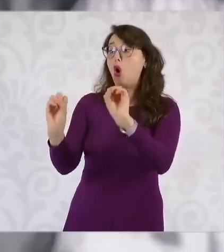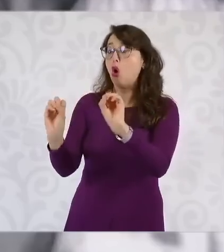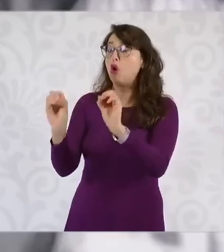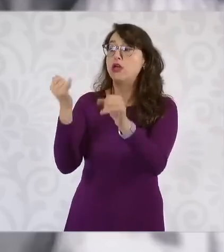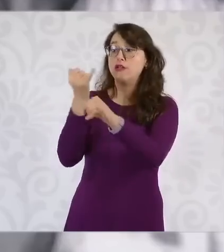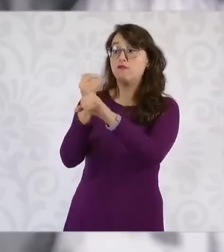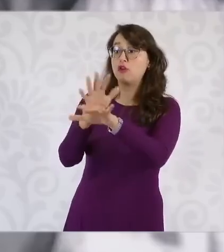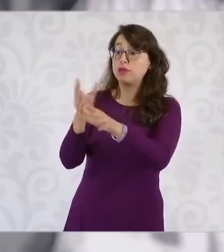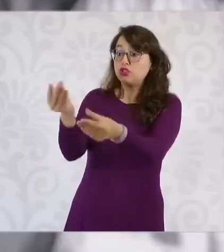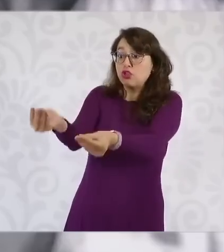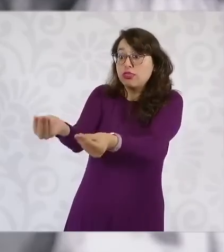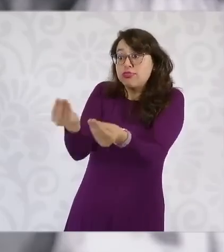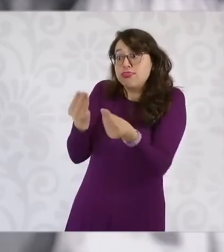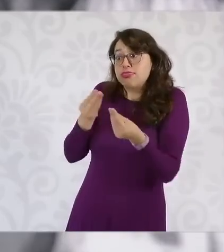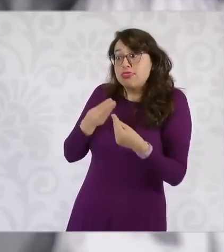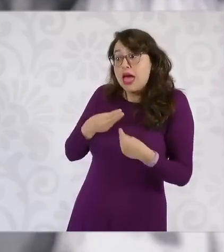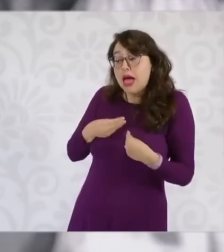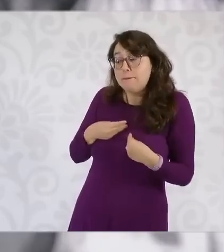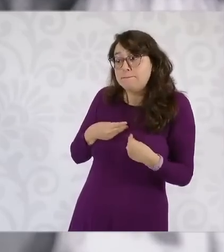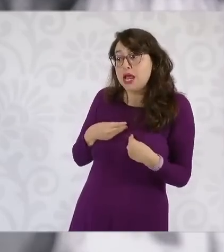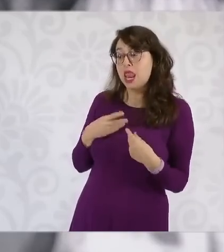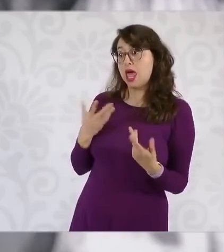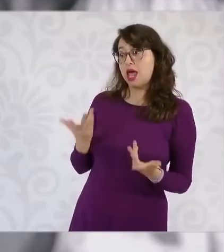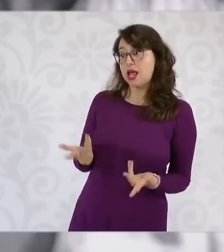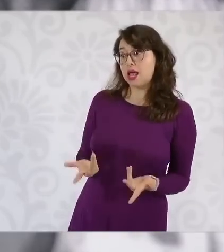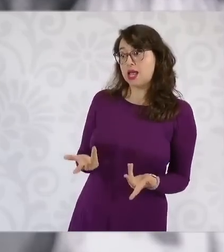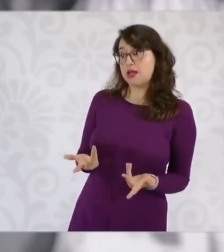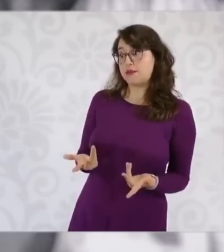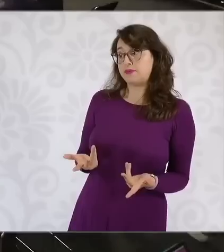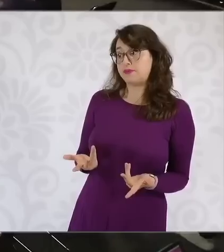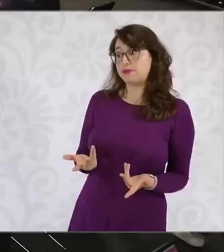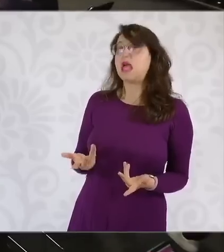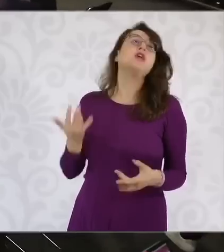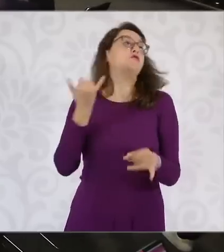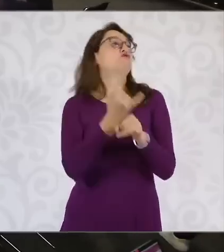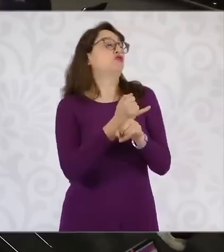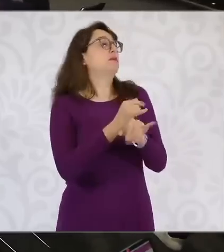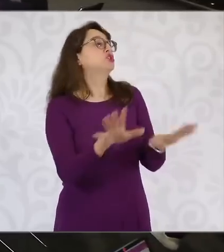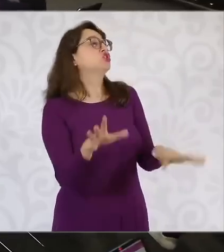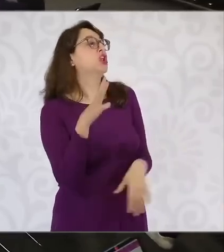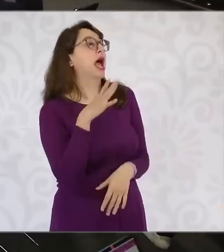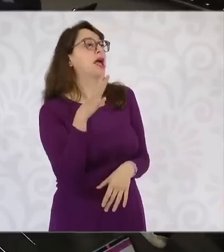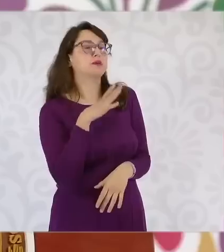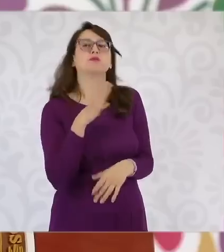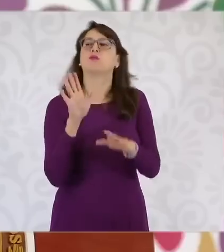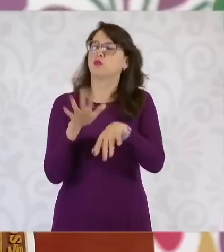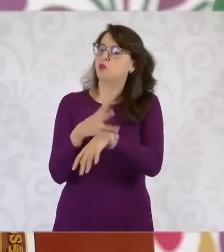esta información que tú tienes para que sea investigada para que no se quede solamente en